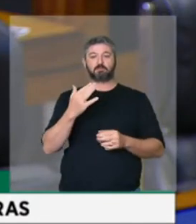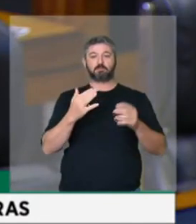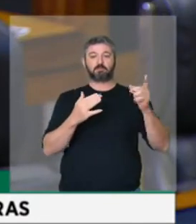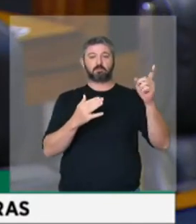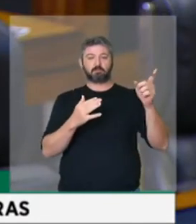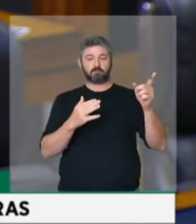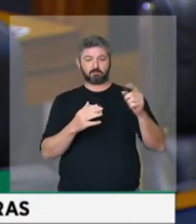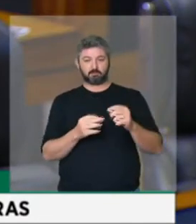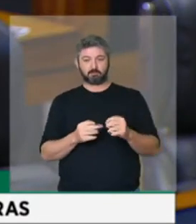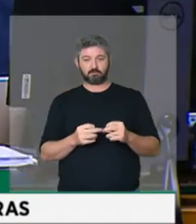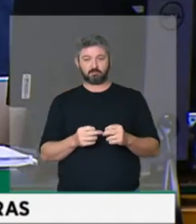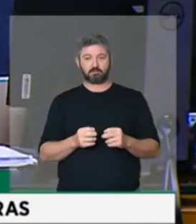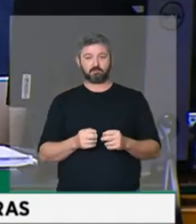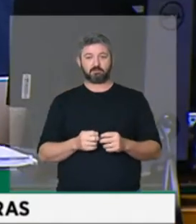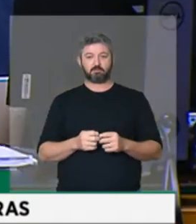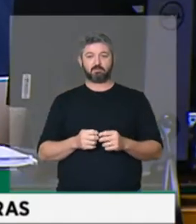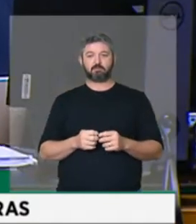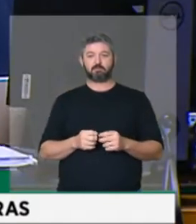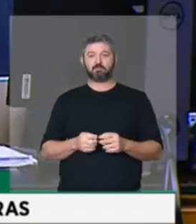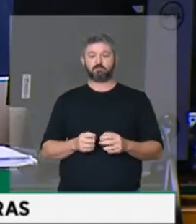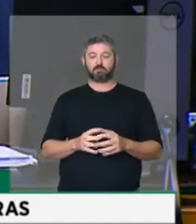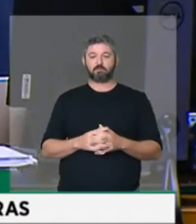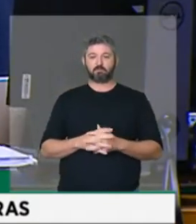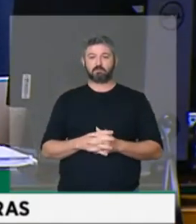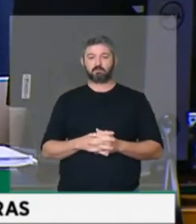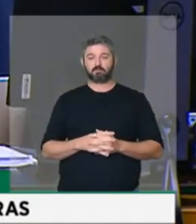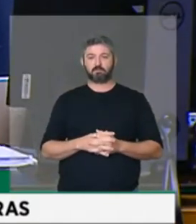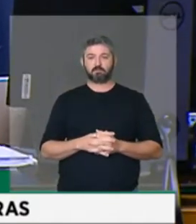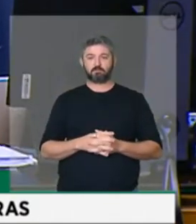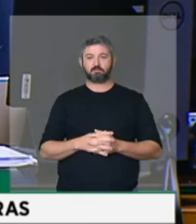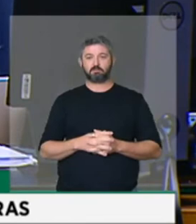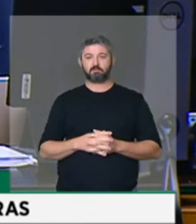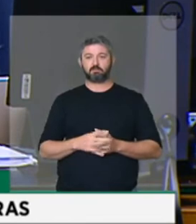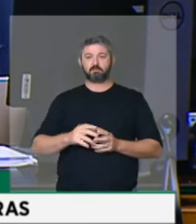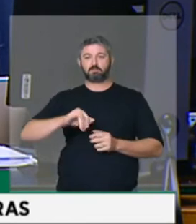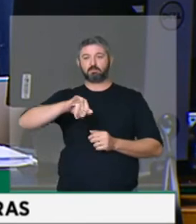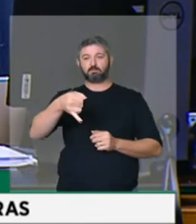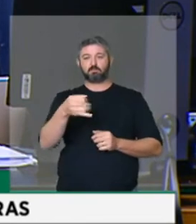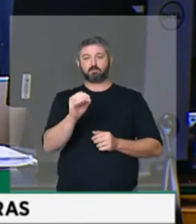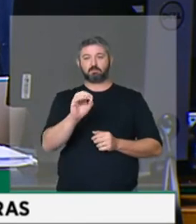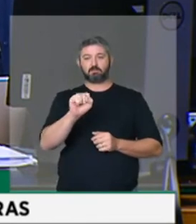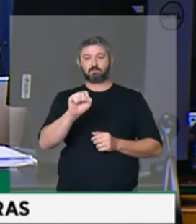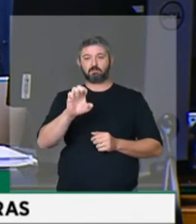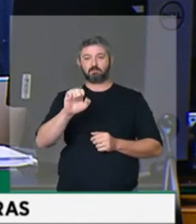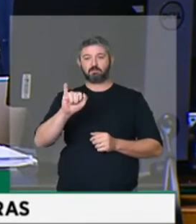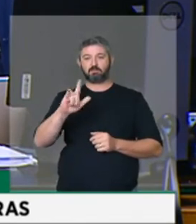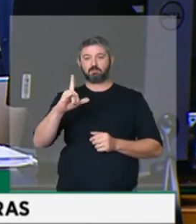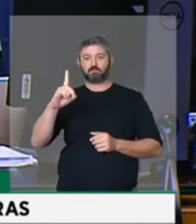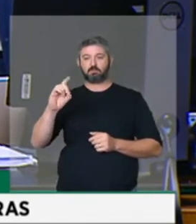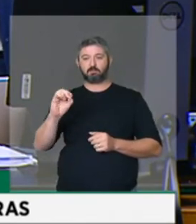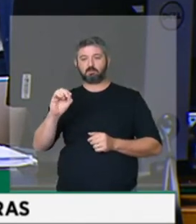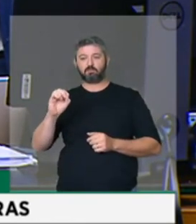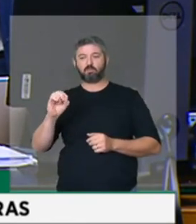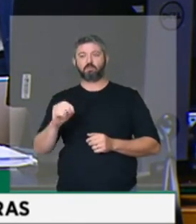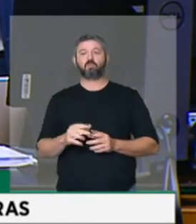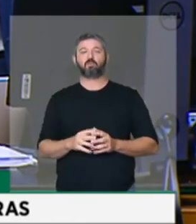DEPUTADAS E SRS. DEPUTADOS QUE REGISTREM SEUS VOTOS NO [PRESIDENTE]: A PRESIDÊNCIA SOLICITA AS SRAS. INFOLEG PARLAMENTAR. ESTÁ INICIADA A VOTAÇÃO. COMO